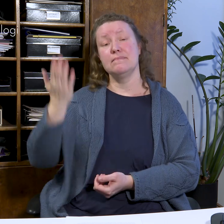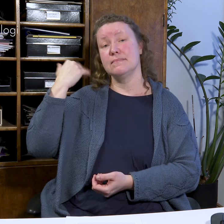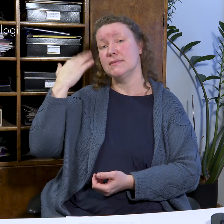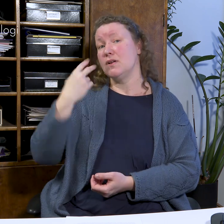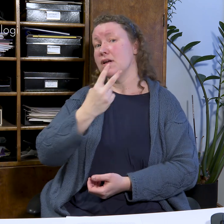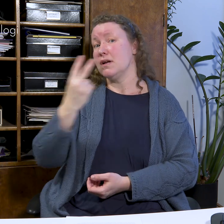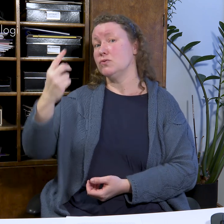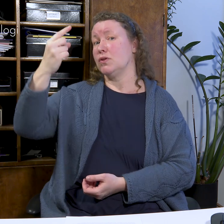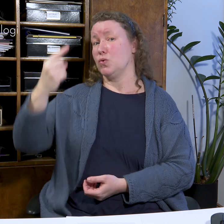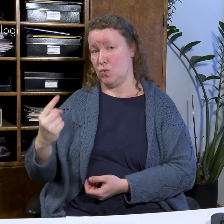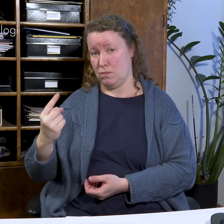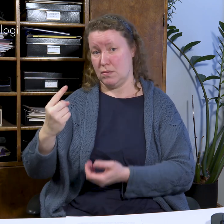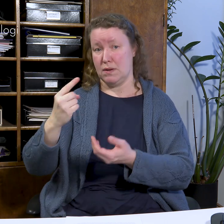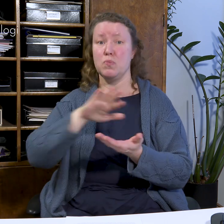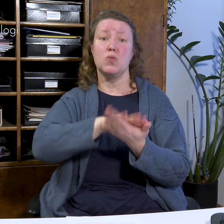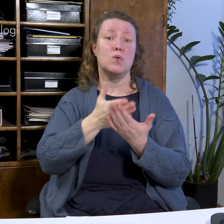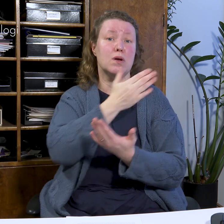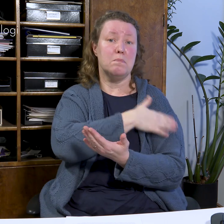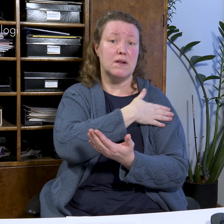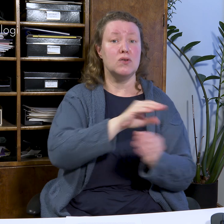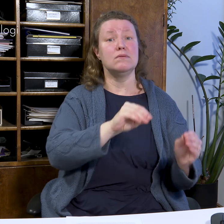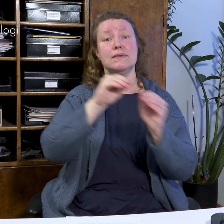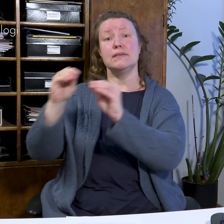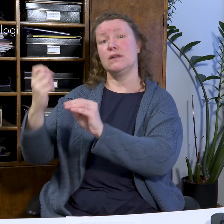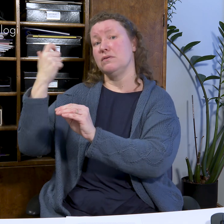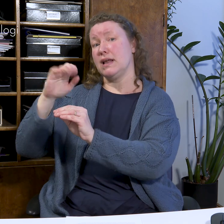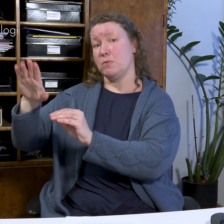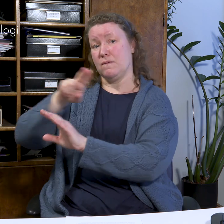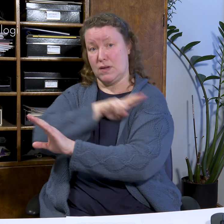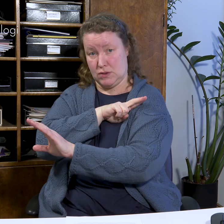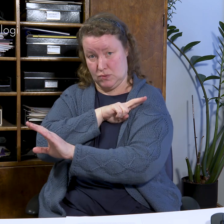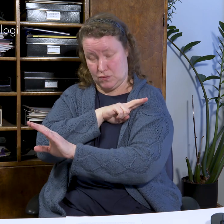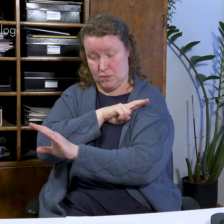Kela on ollut vastuussa tulkkauspalvelun järjestämisestä vuodesta 2010 lähtien.